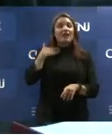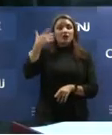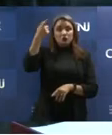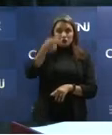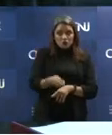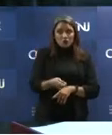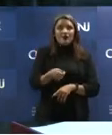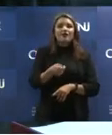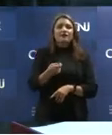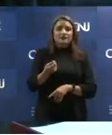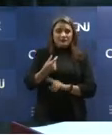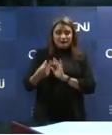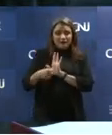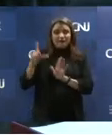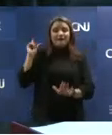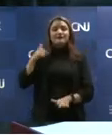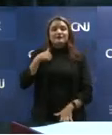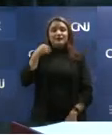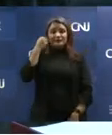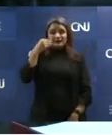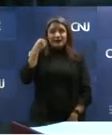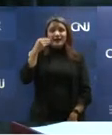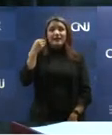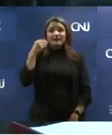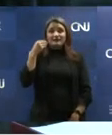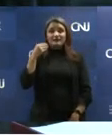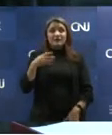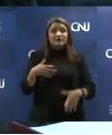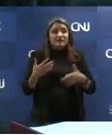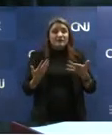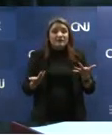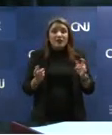E, de fato, é absolutamente impossível para o juiz, no seu gabinete,